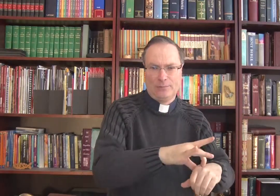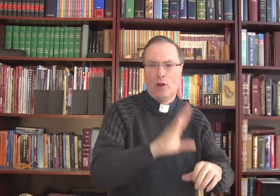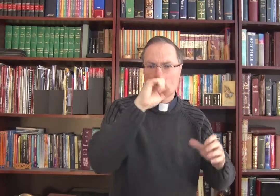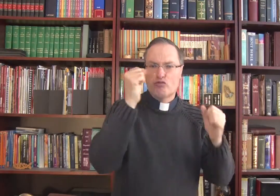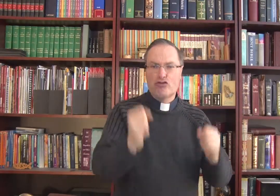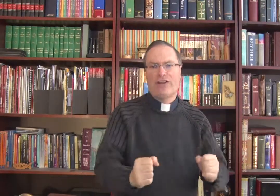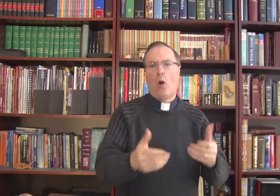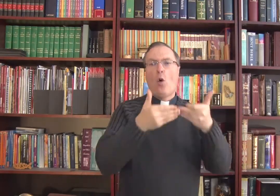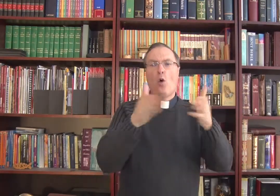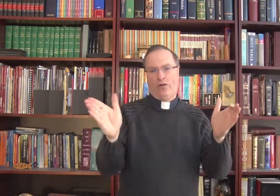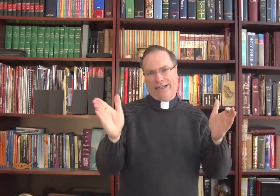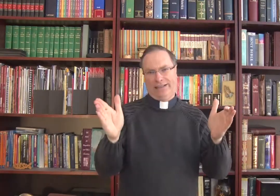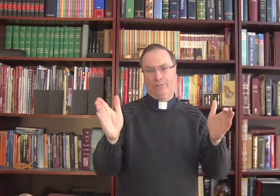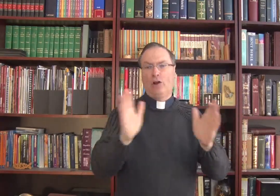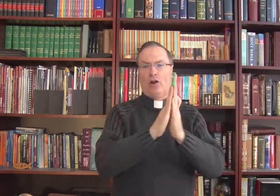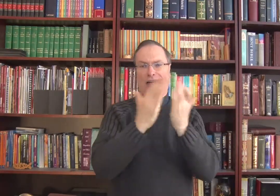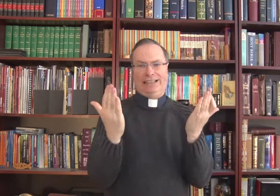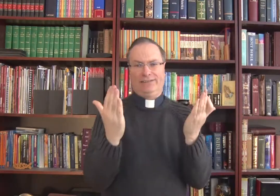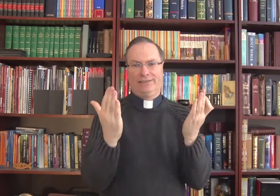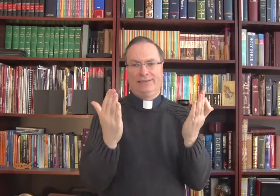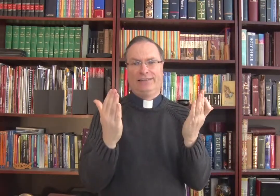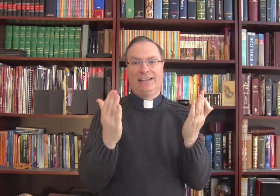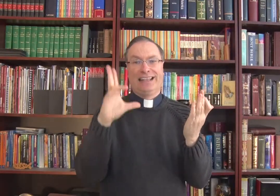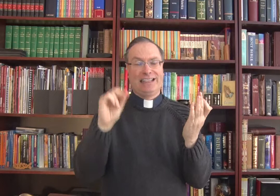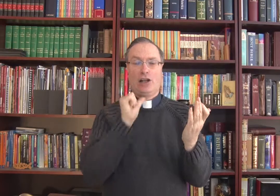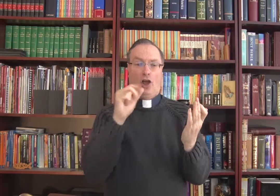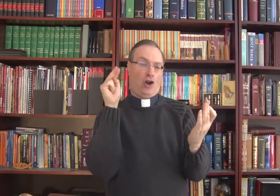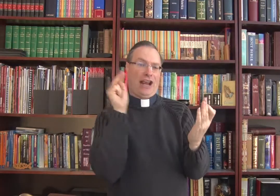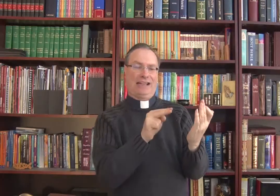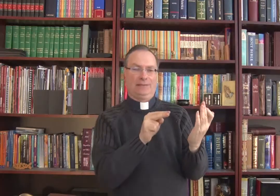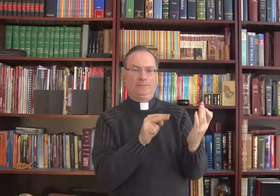ne pouvait ouvrir le livre ni le regarder.